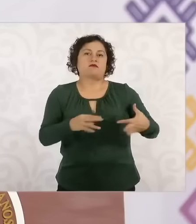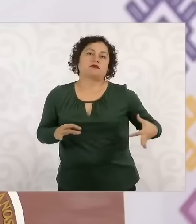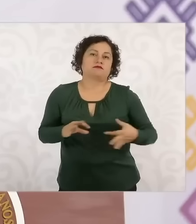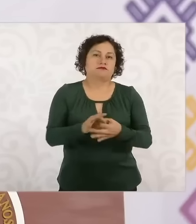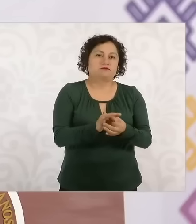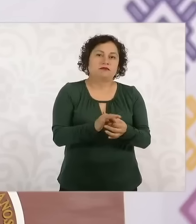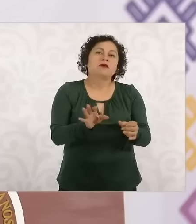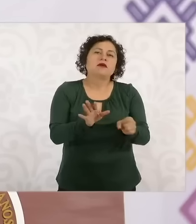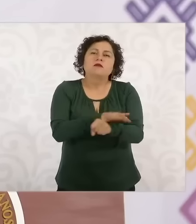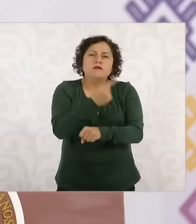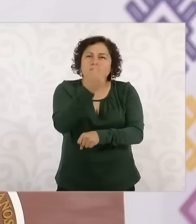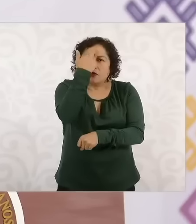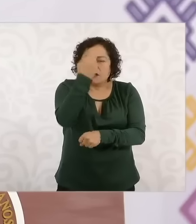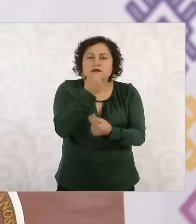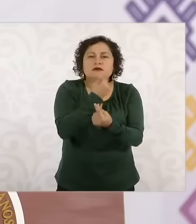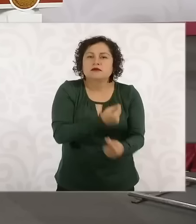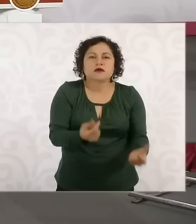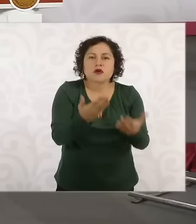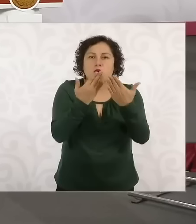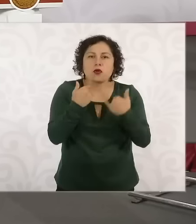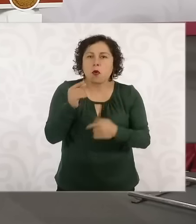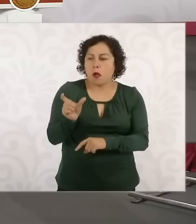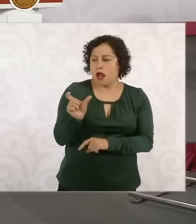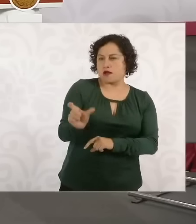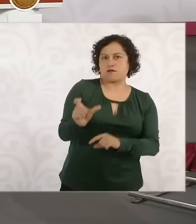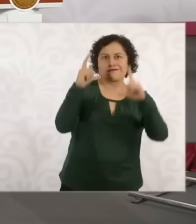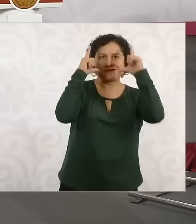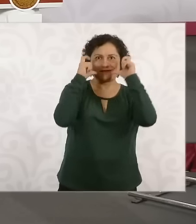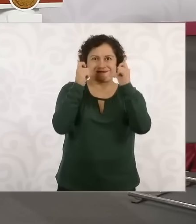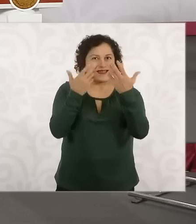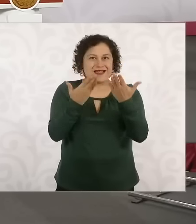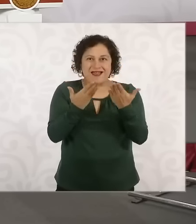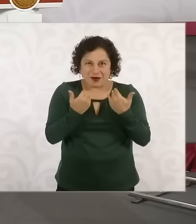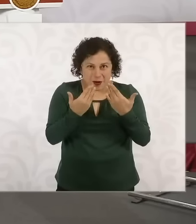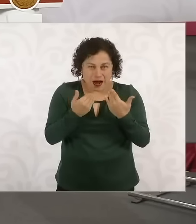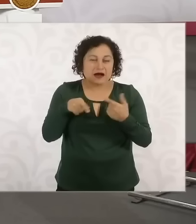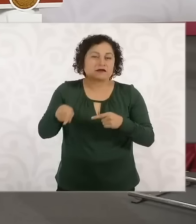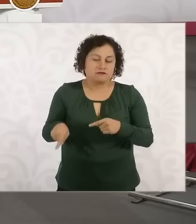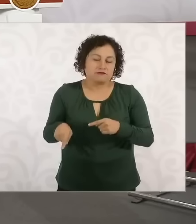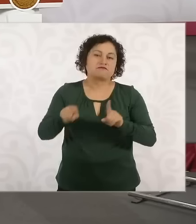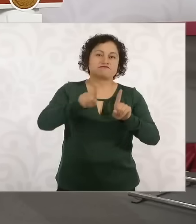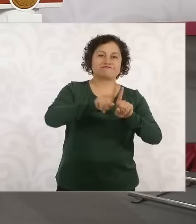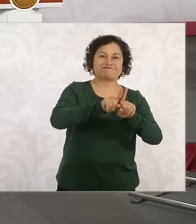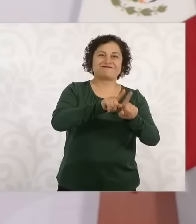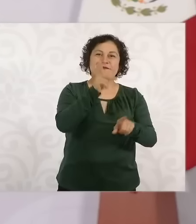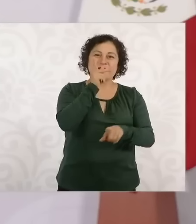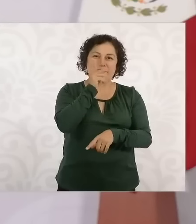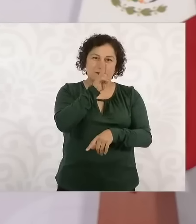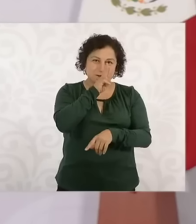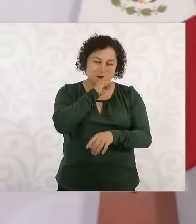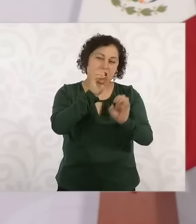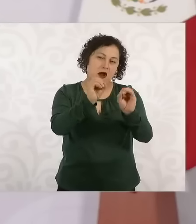con una identificación oficial propia. Y muy importante, eh, el calendario será por letra,